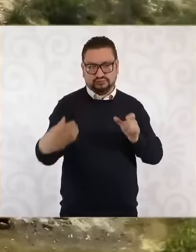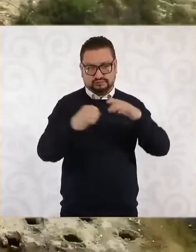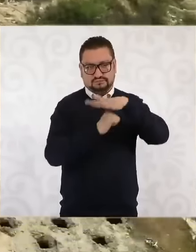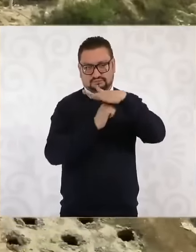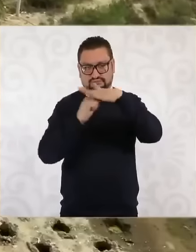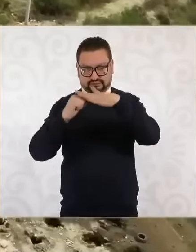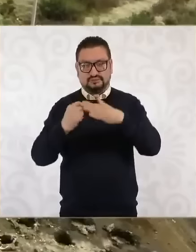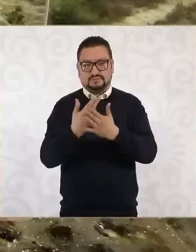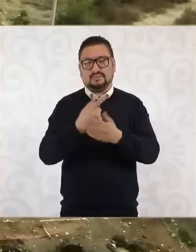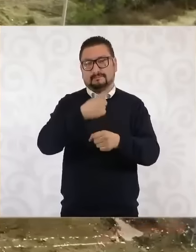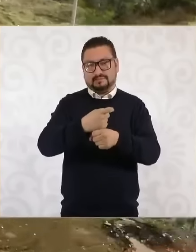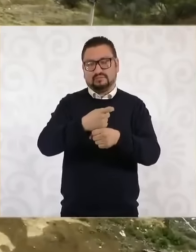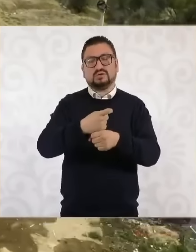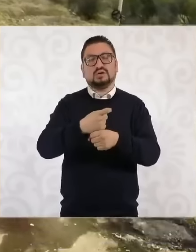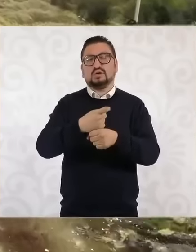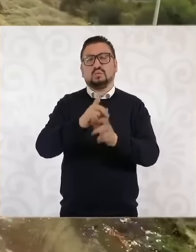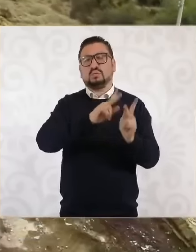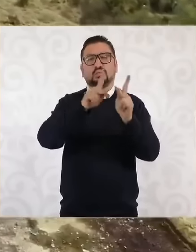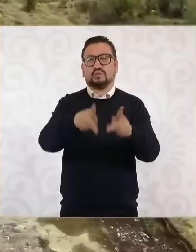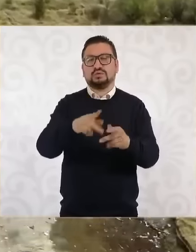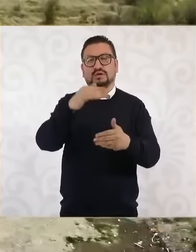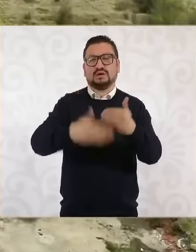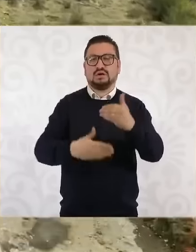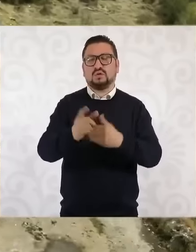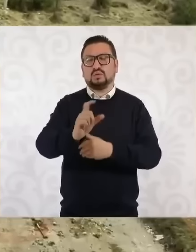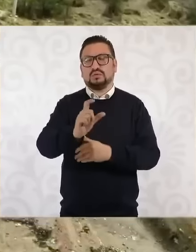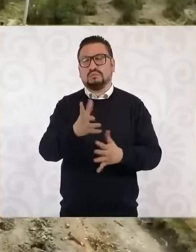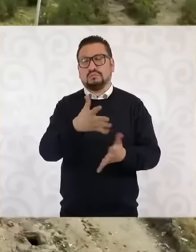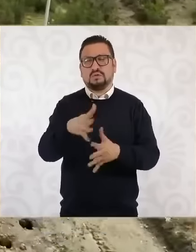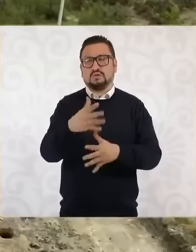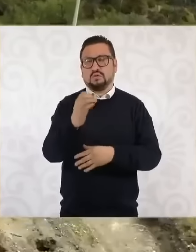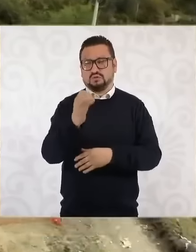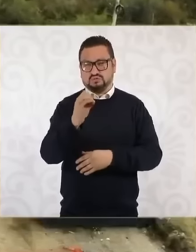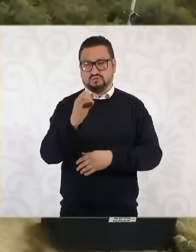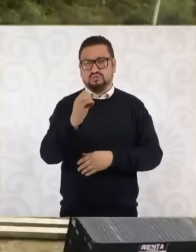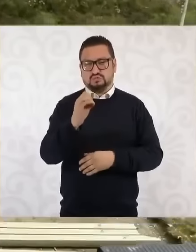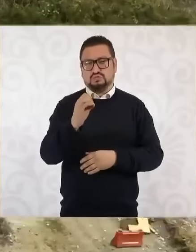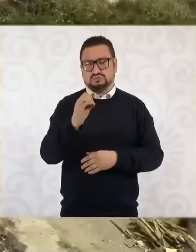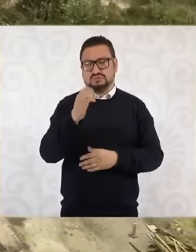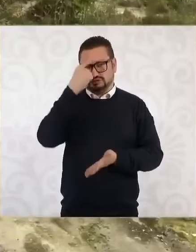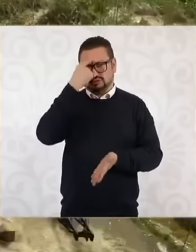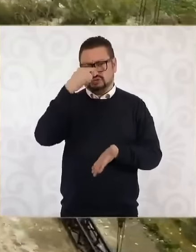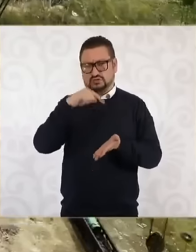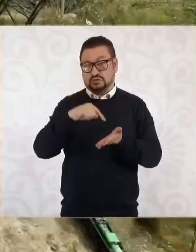el primer puente debe de estar terminándose en octubre, yo creo que vamos a a cortarlo,